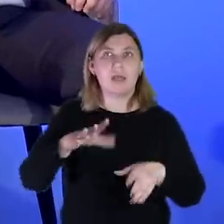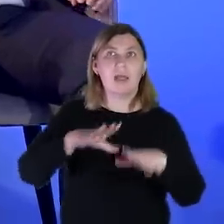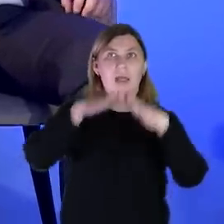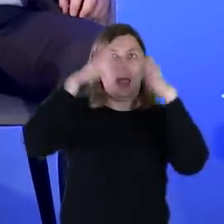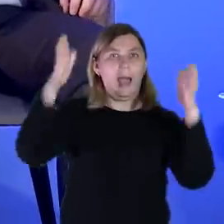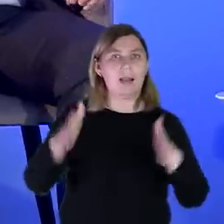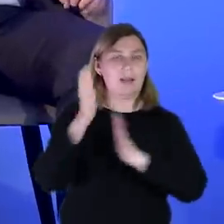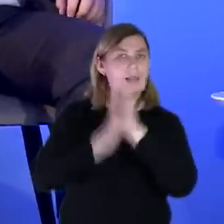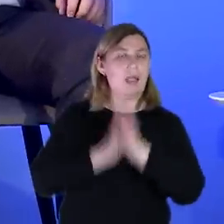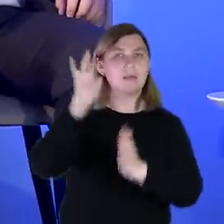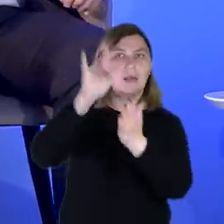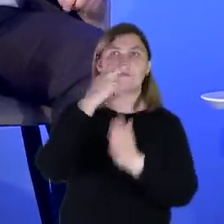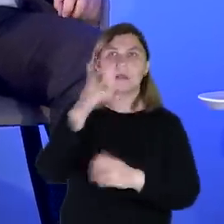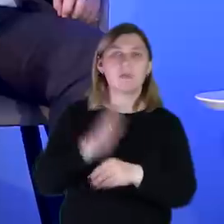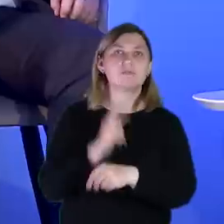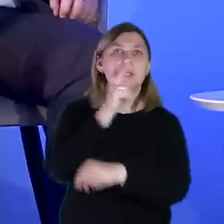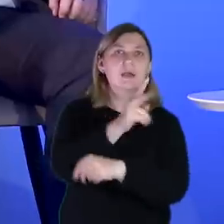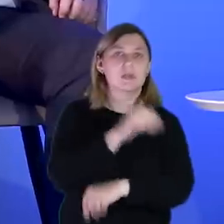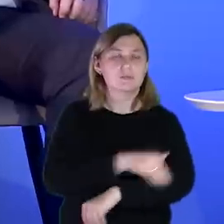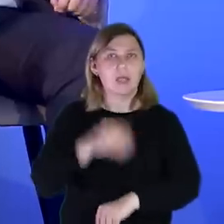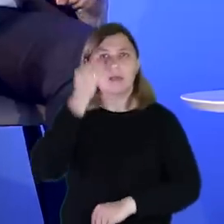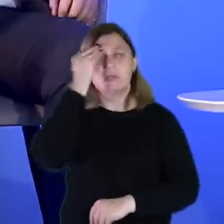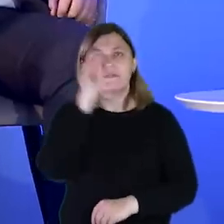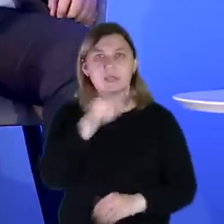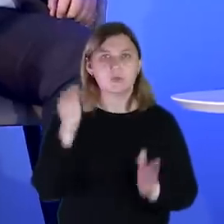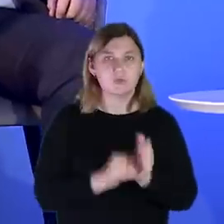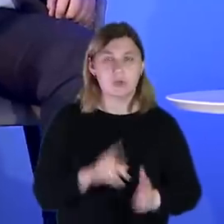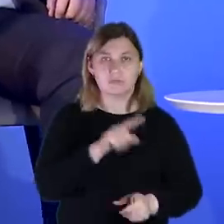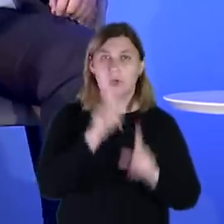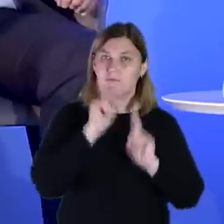że ktoś granicę przekracza i trzeba po prostu zawiadomić czy dana osoba faktycznie może